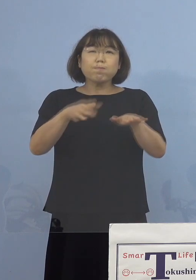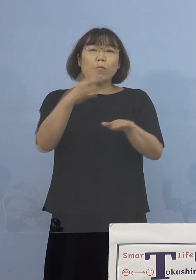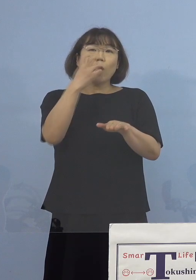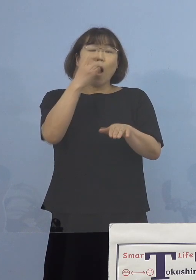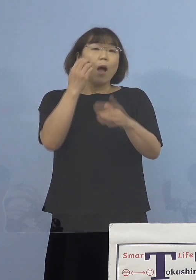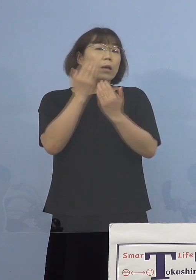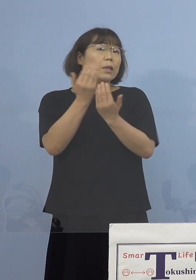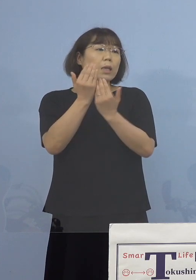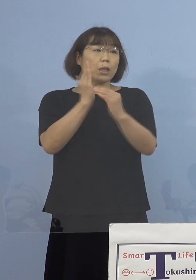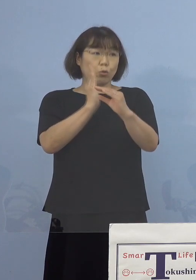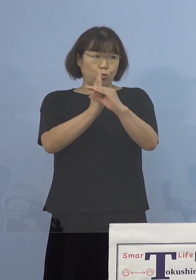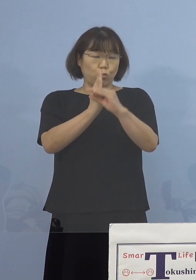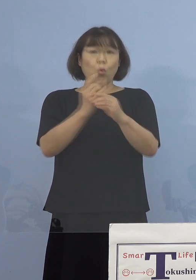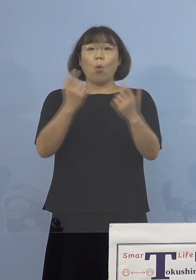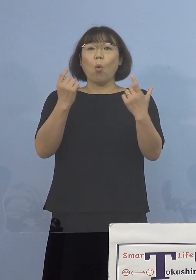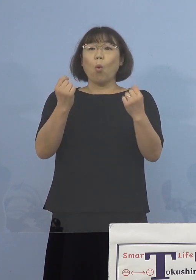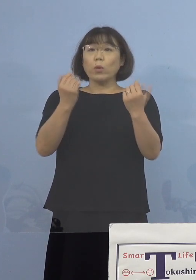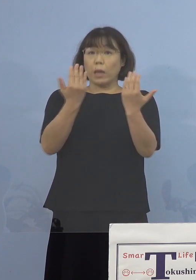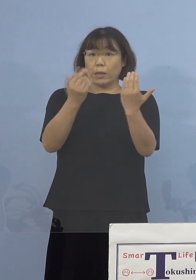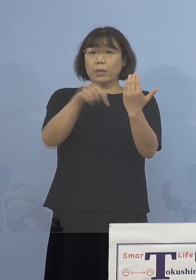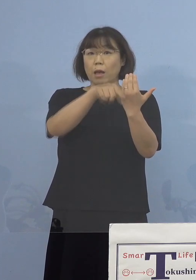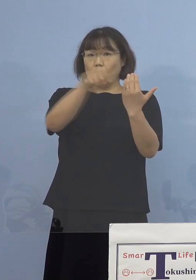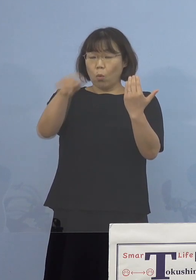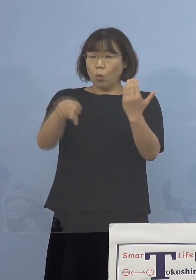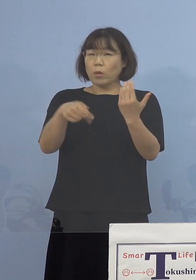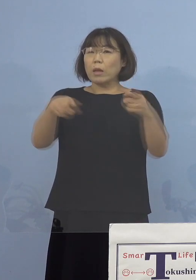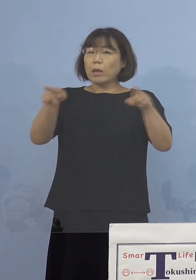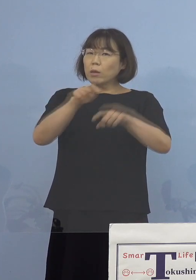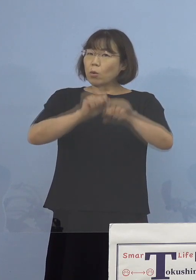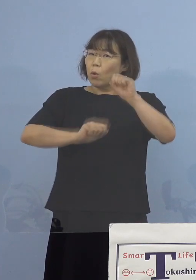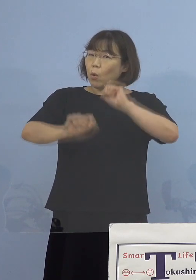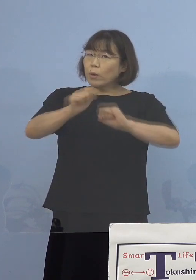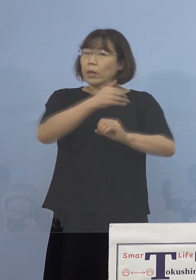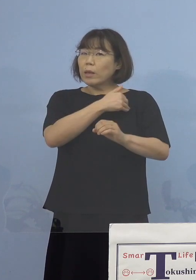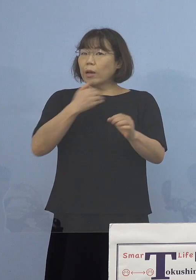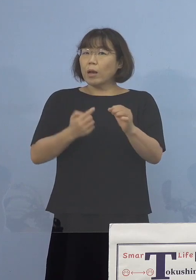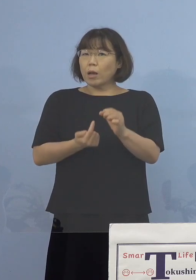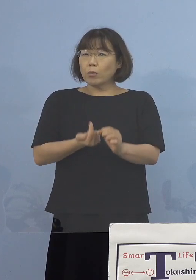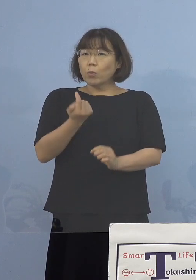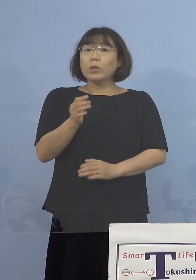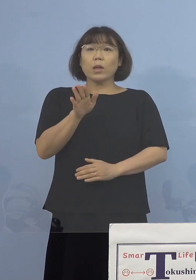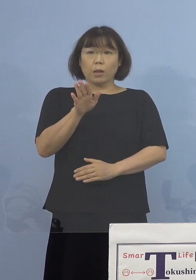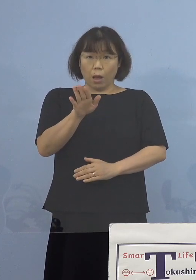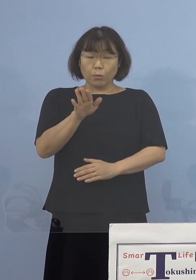同じ学校でどうも 一緒の活動をされていた可能性があるということで